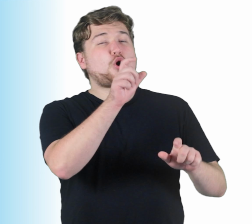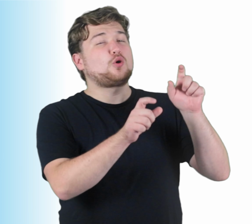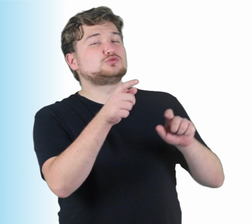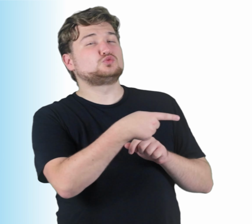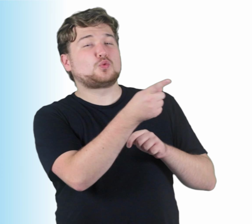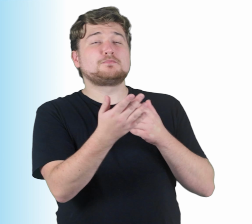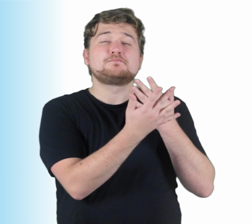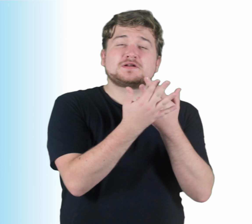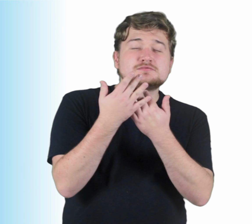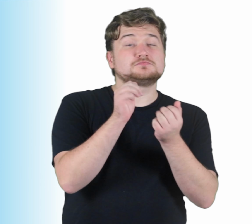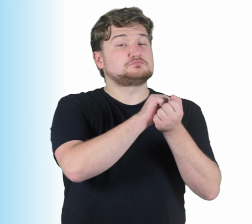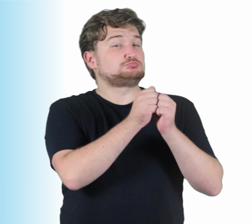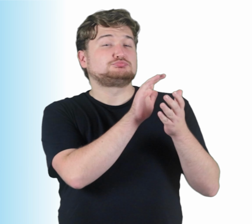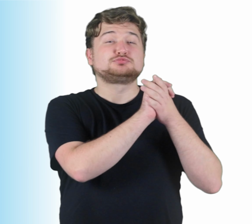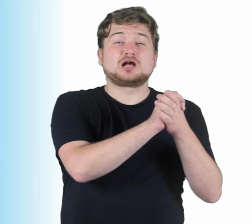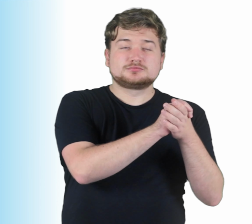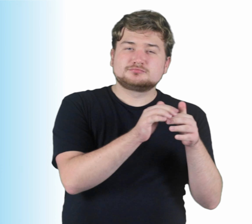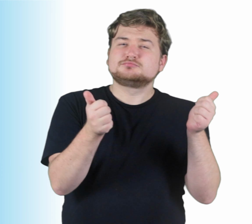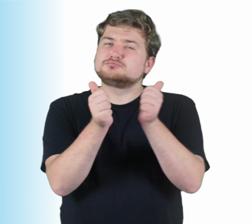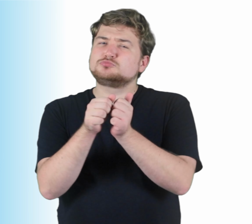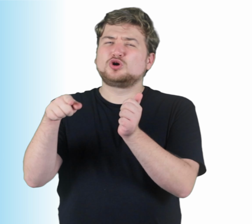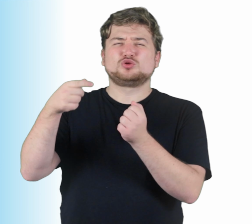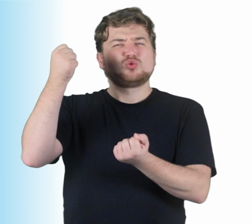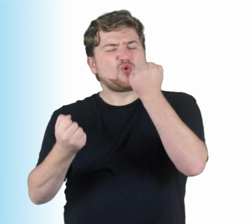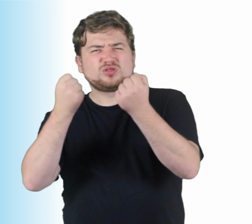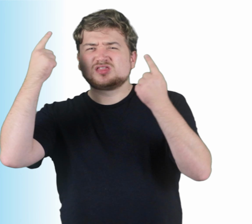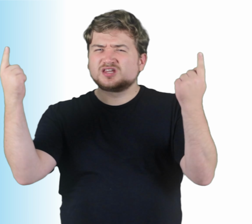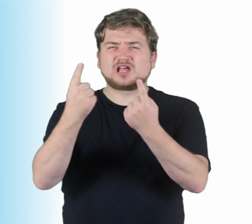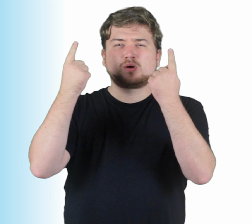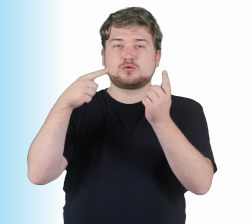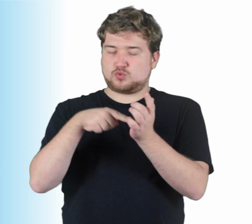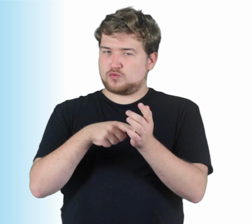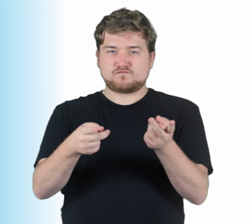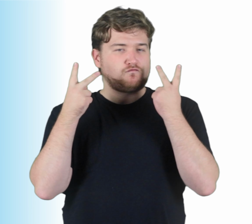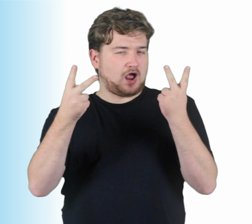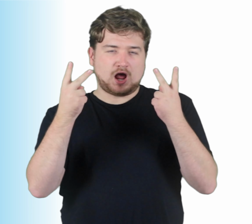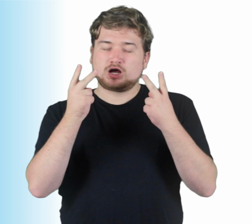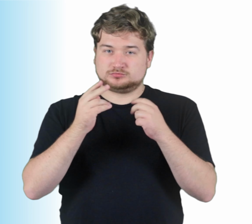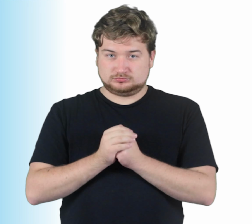Ważnym działaniem jest zapewnienie sobie obecności osób bliskich lub przyjaciół.